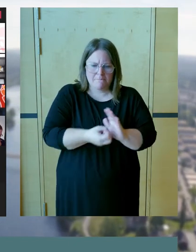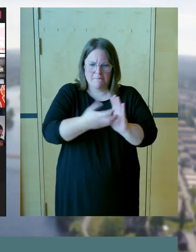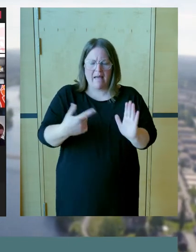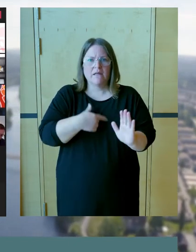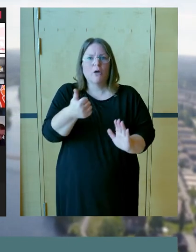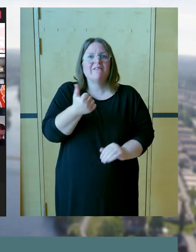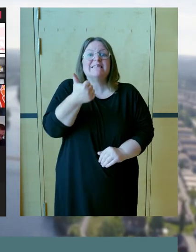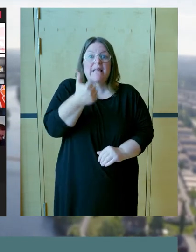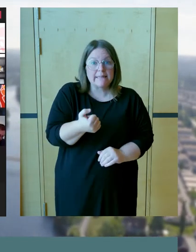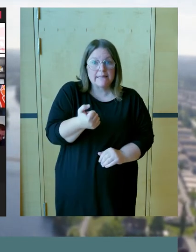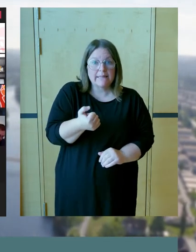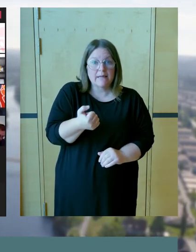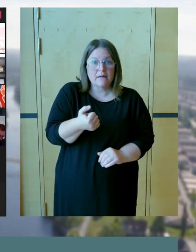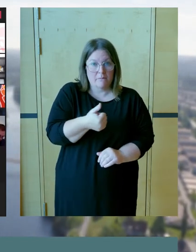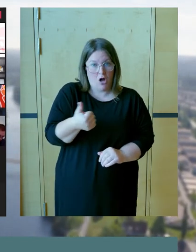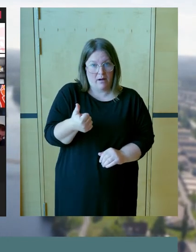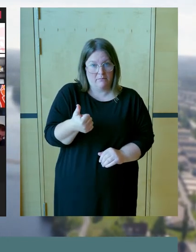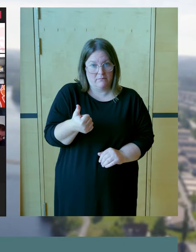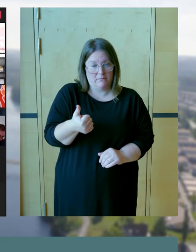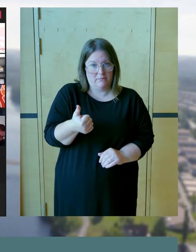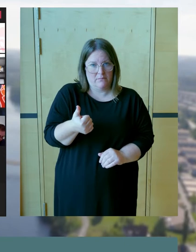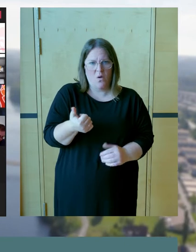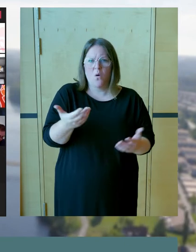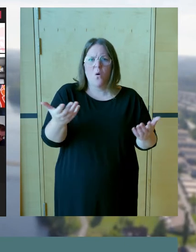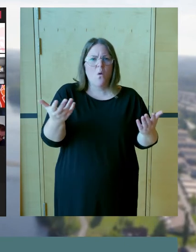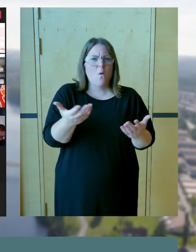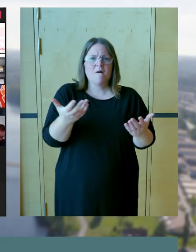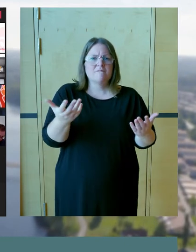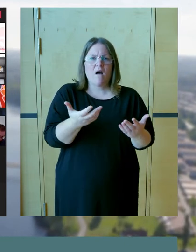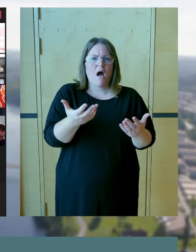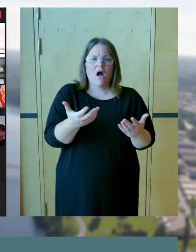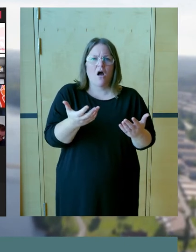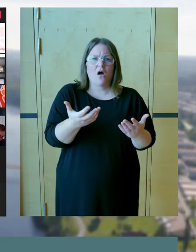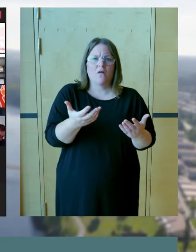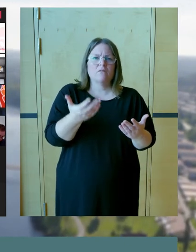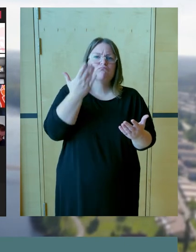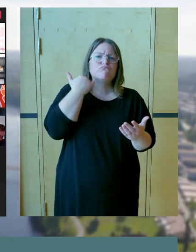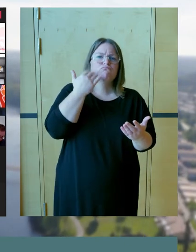Va grundar ni Hon har 20 platser för före valet 2018